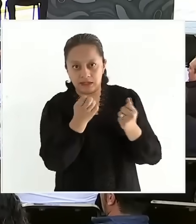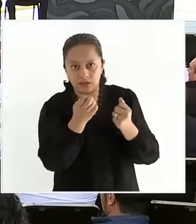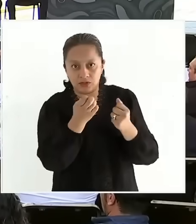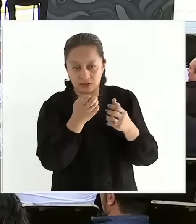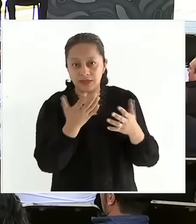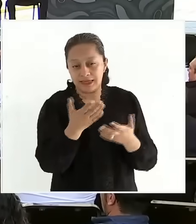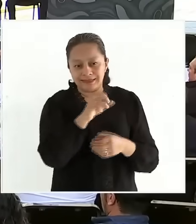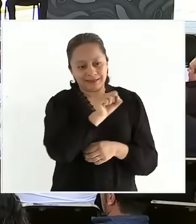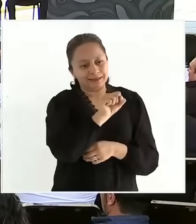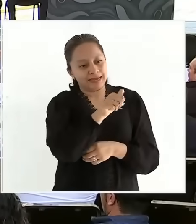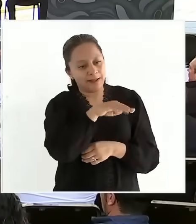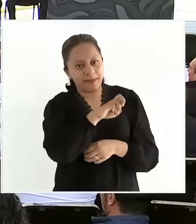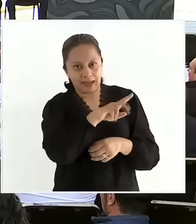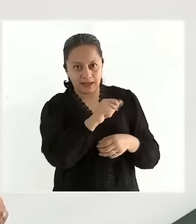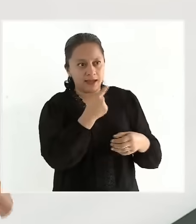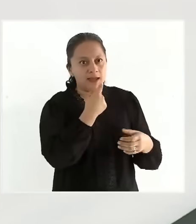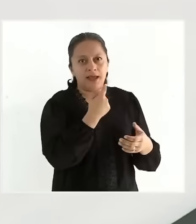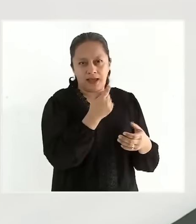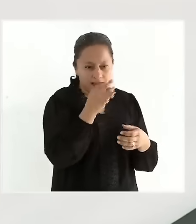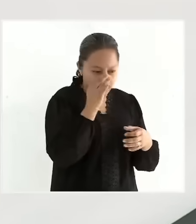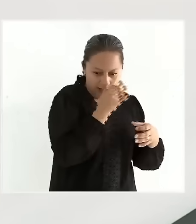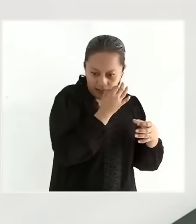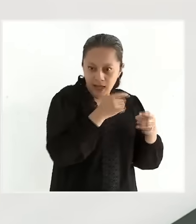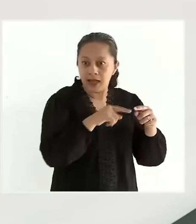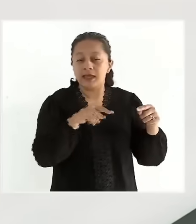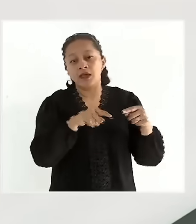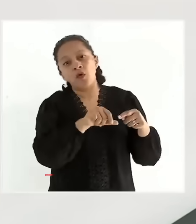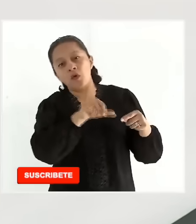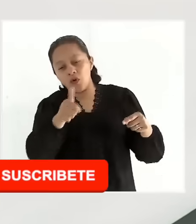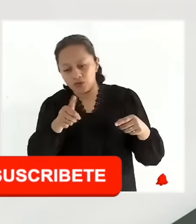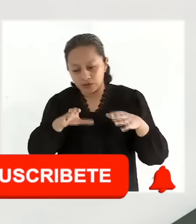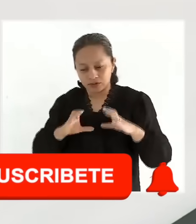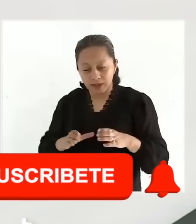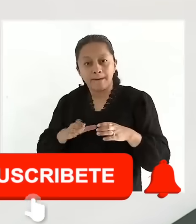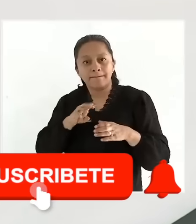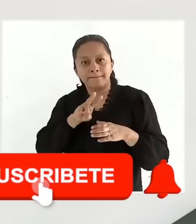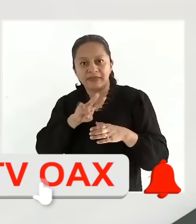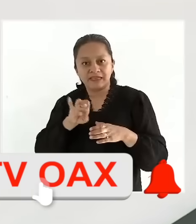Salamanca y los casi Casi 450 megas de la central Villa de Reyes nos dan un total